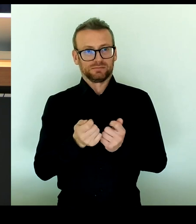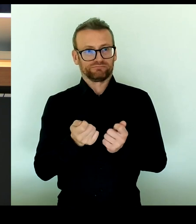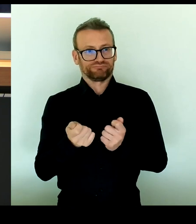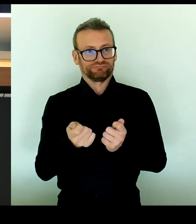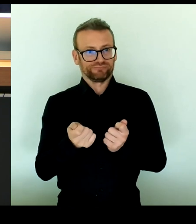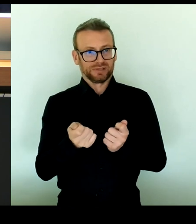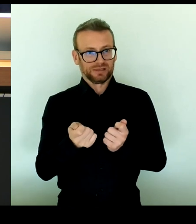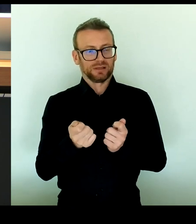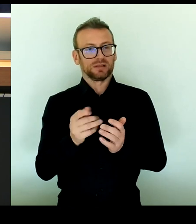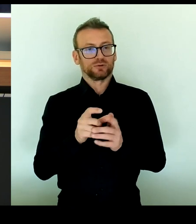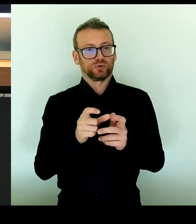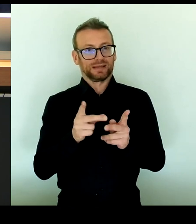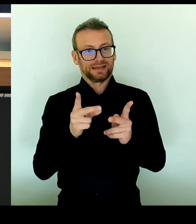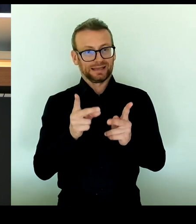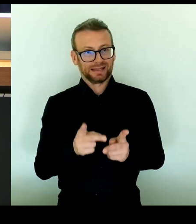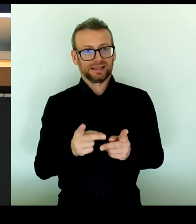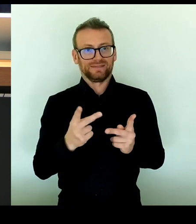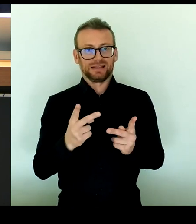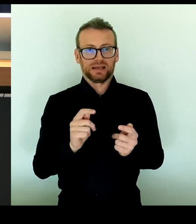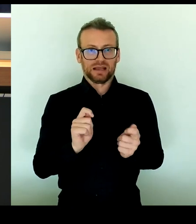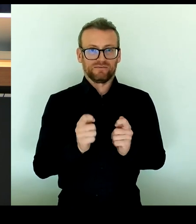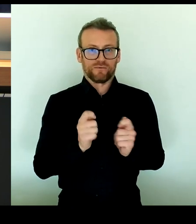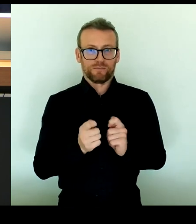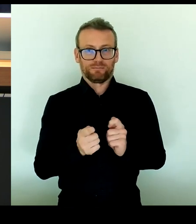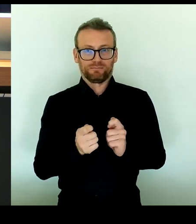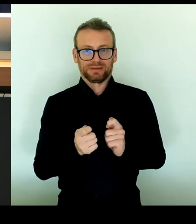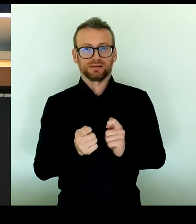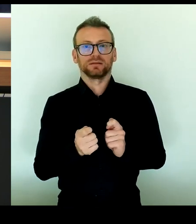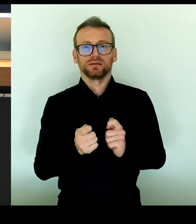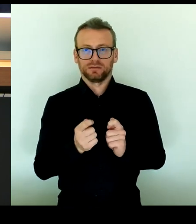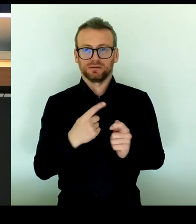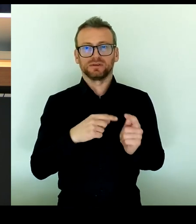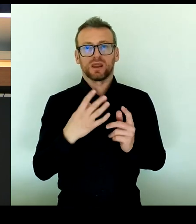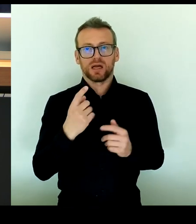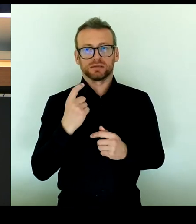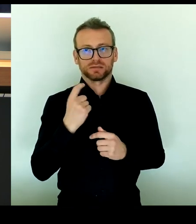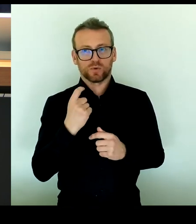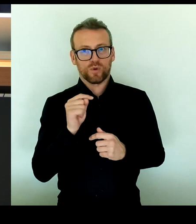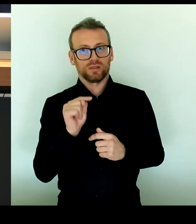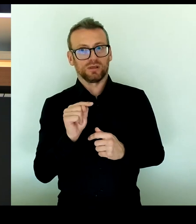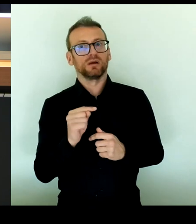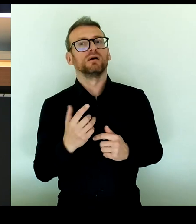wird für alle Bundesländer und auch für den Bund, weil es kann nicht sein, dass wir ein Flickenteppich an